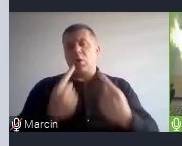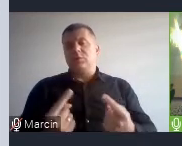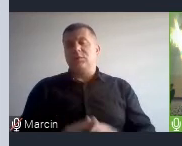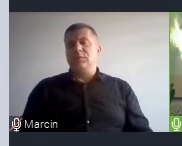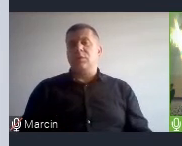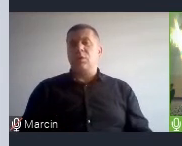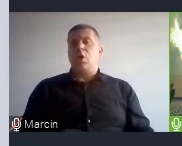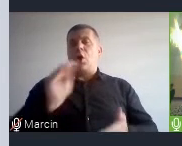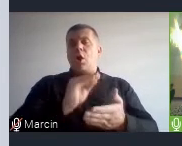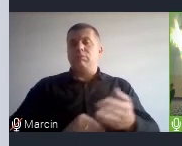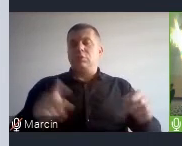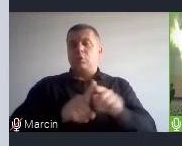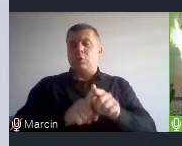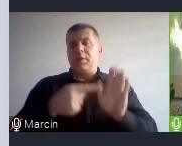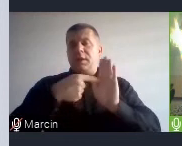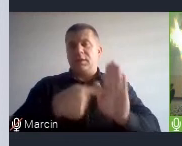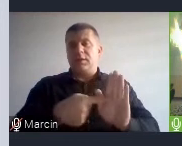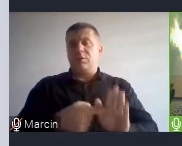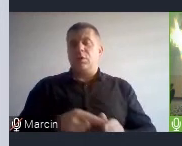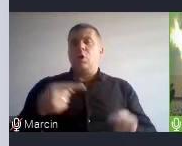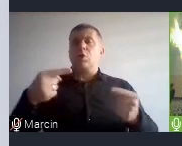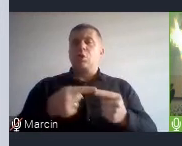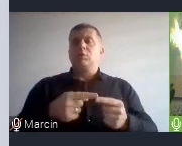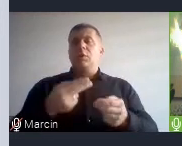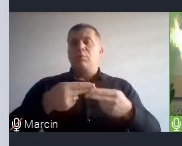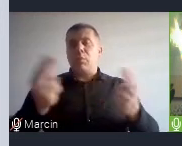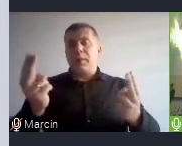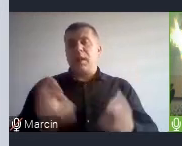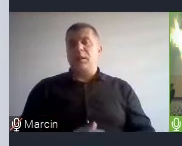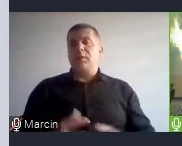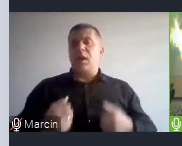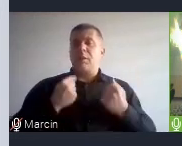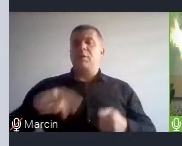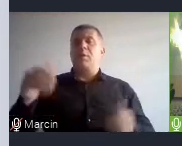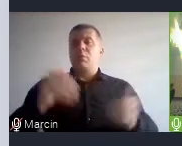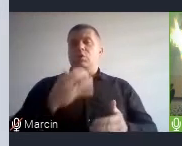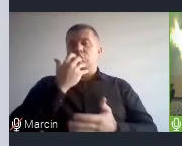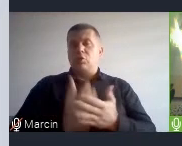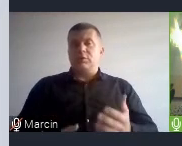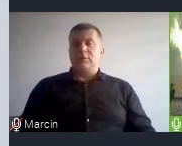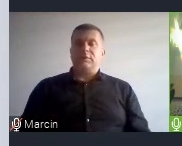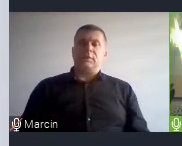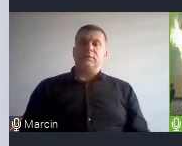opisałem również Państwu terminy dotyczące publikacji, żebyście mogli z tego skorzystać.